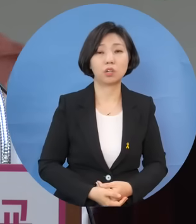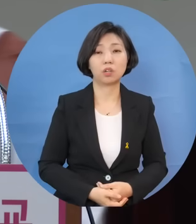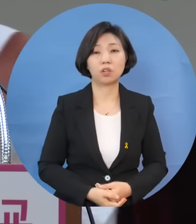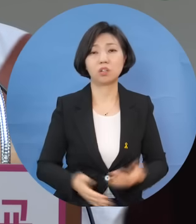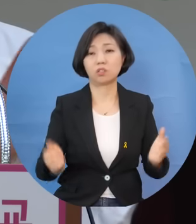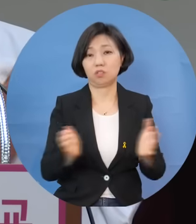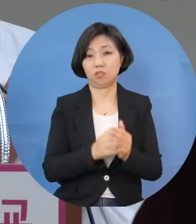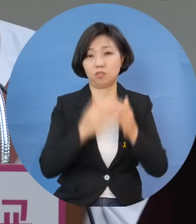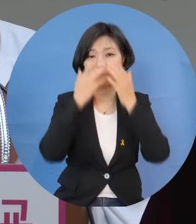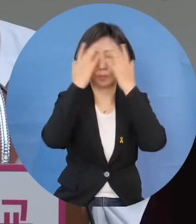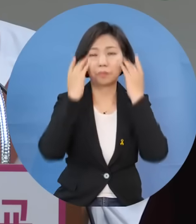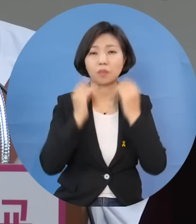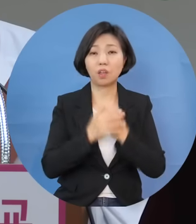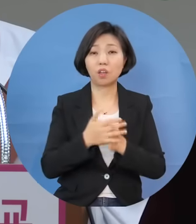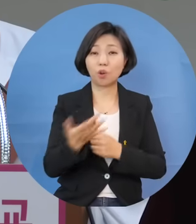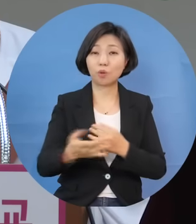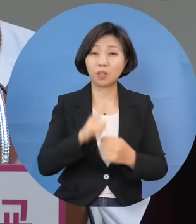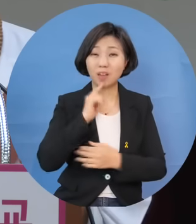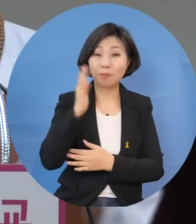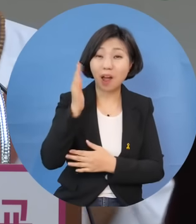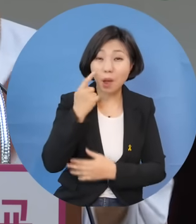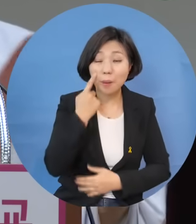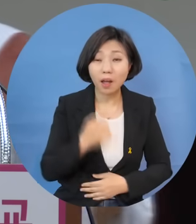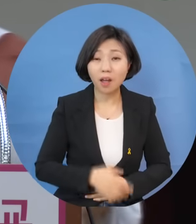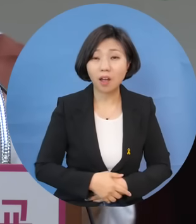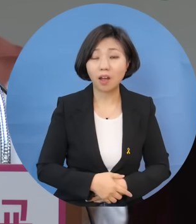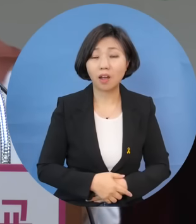저도 여러분께 하소연 한 번 해볼까요?